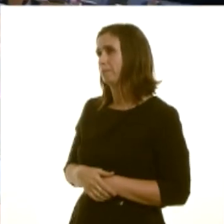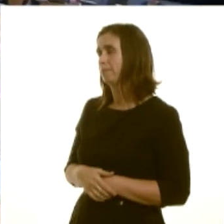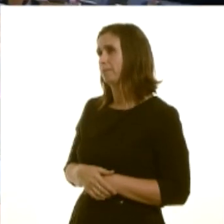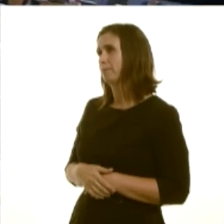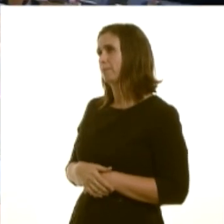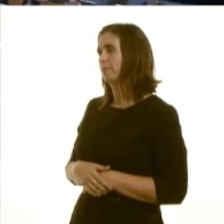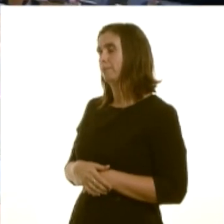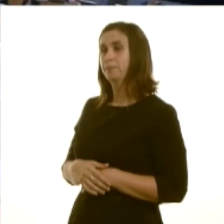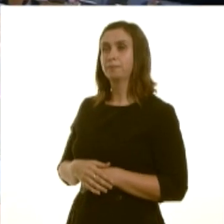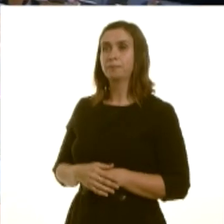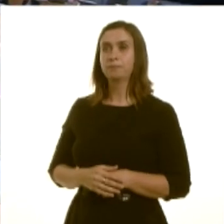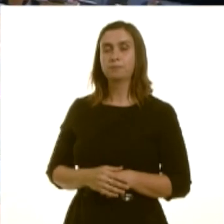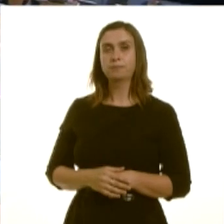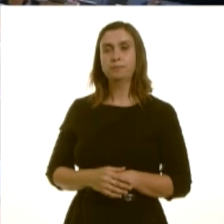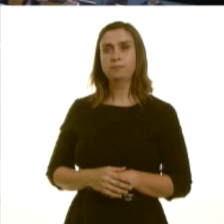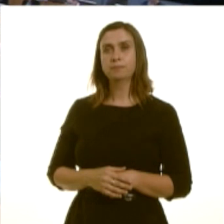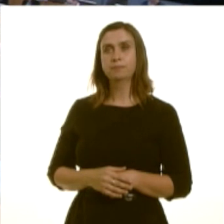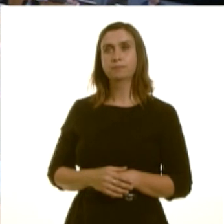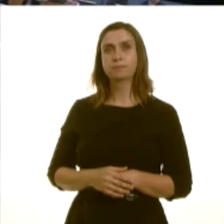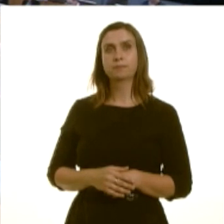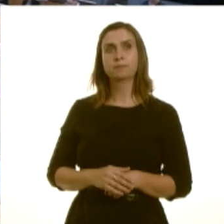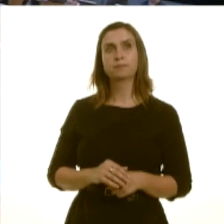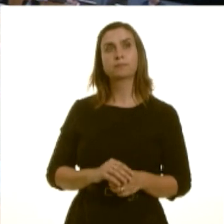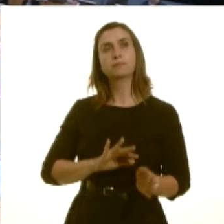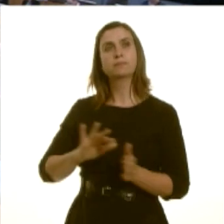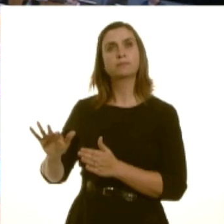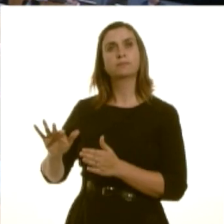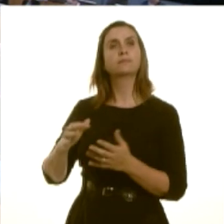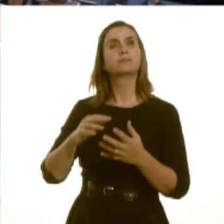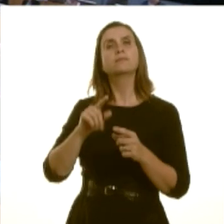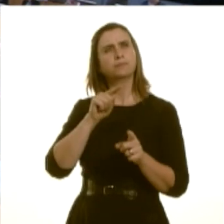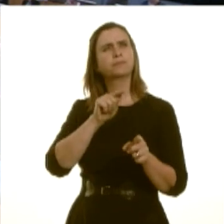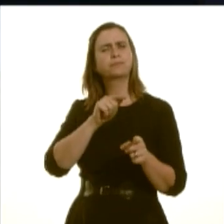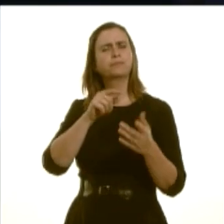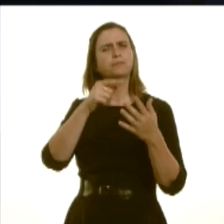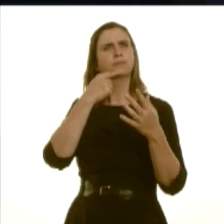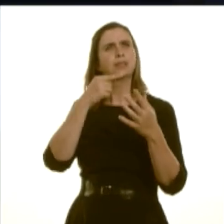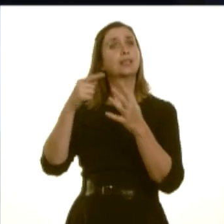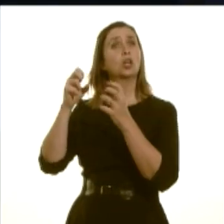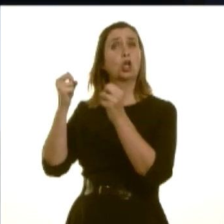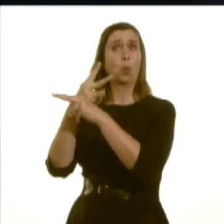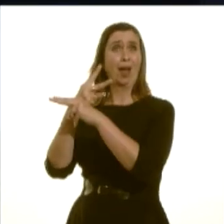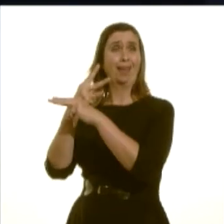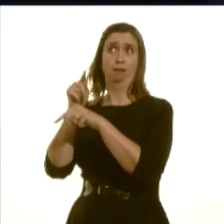Janet Finch-Saunders: First Minister, according to the index of multiple deprivation, Tudno